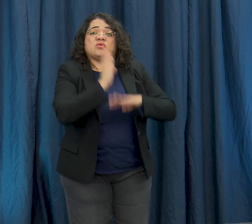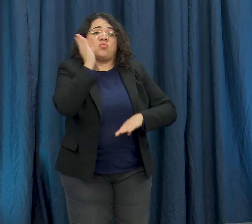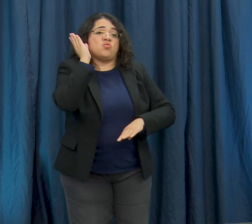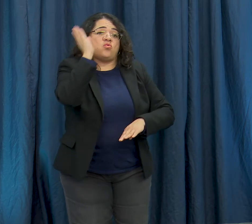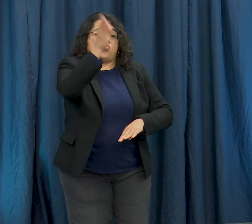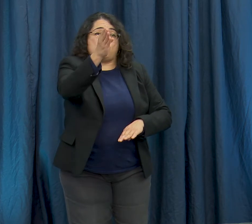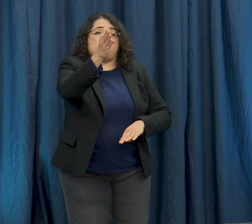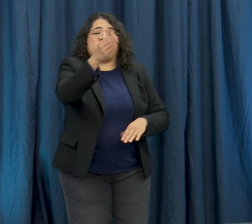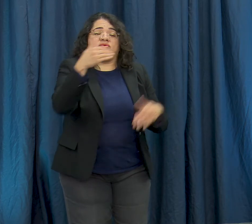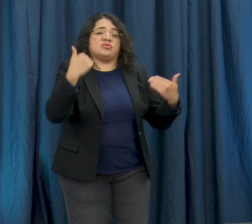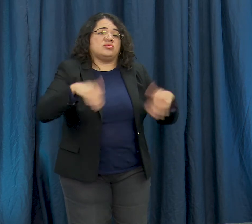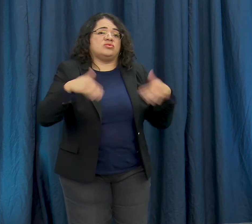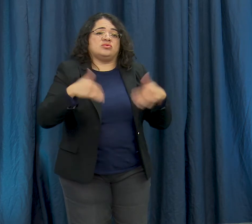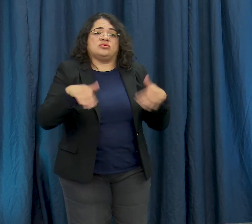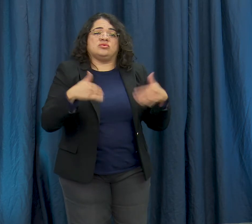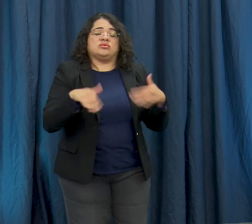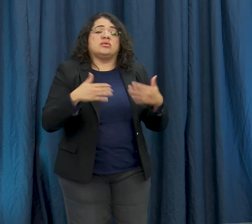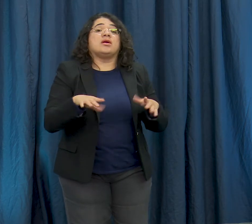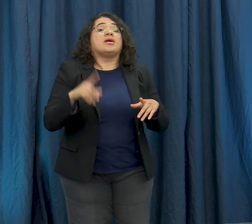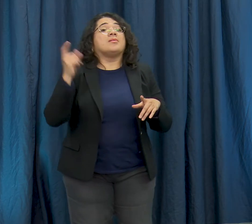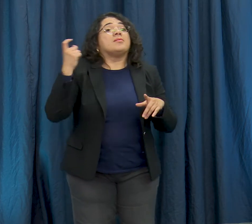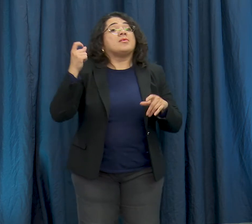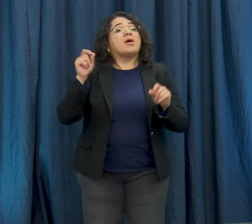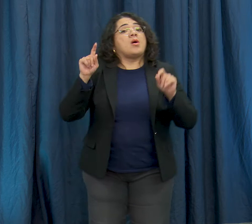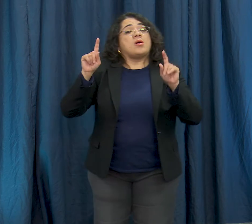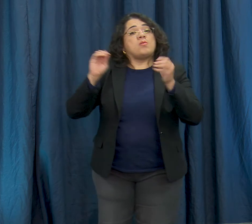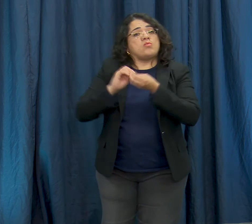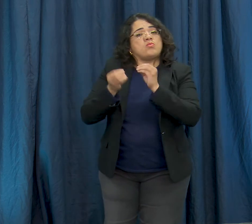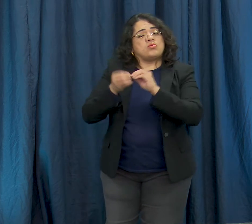debemos seguir haciendo mess los datos de pruebas son atilla's para determinar